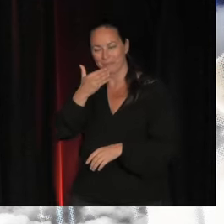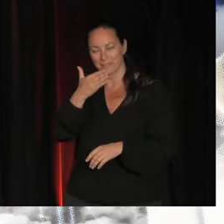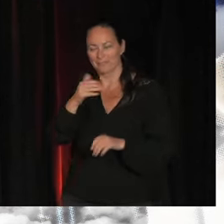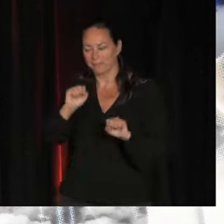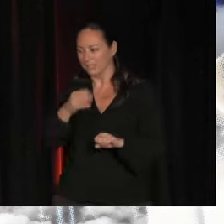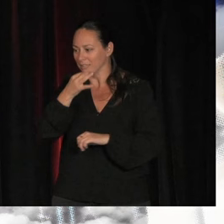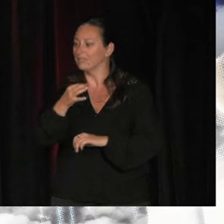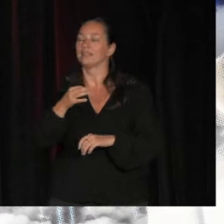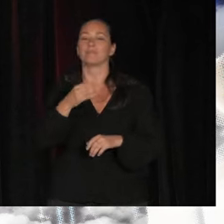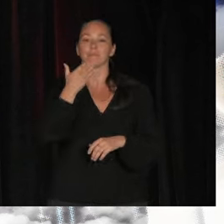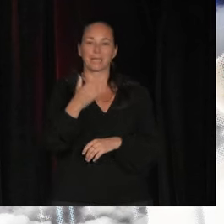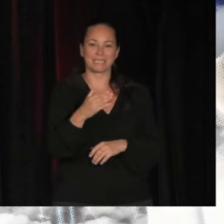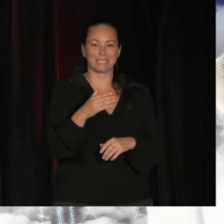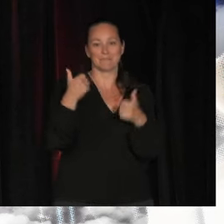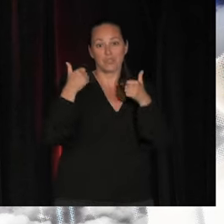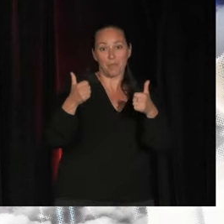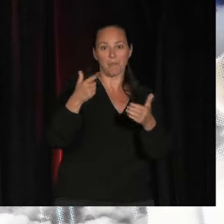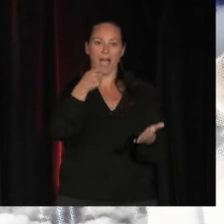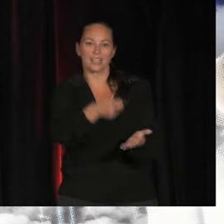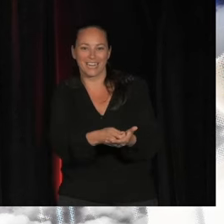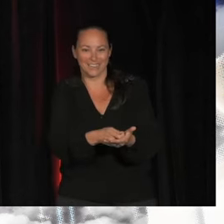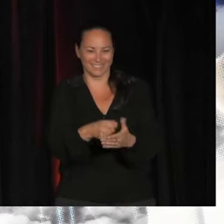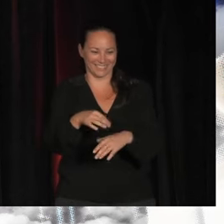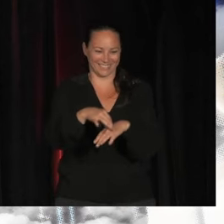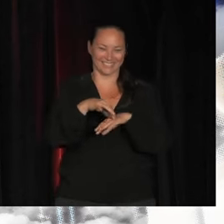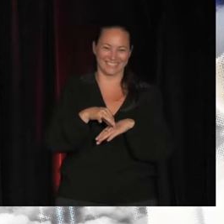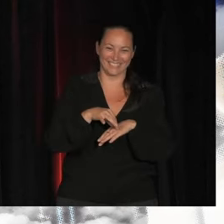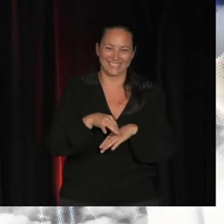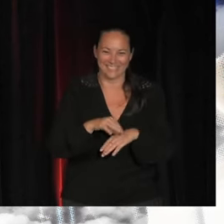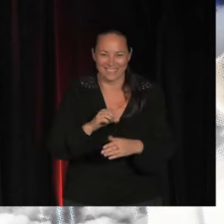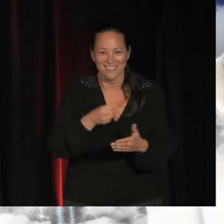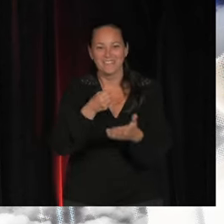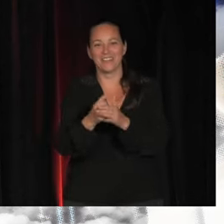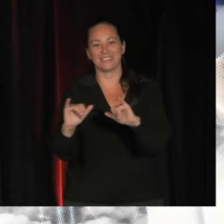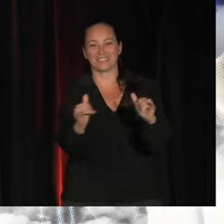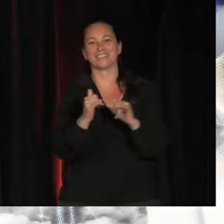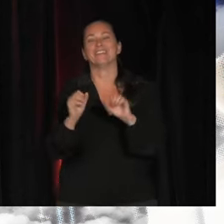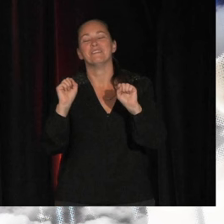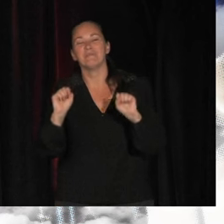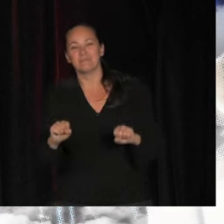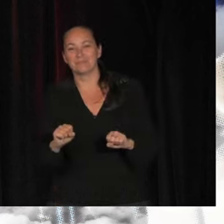Merci aussi à Top Achat, notre sponsor, d'accompagner Fin du Game. Et merci évidemment de nous rejoindre sur le Patreon si vous voulez nous